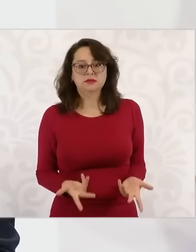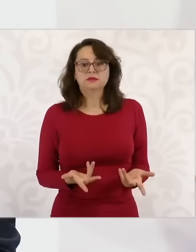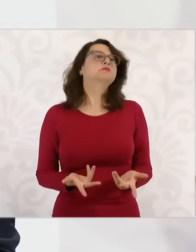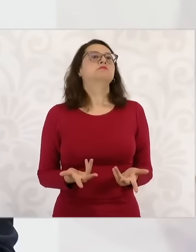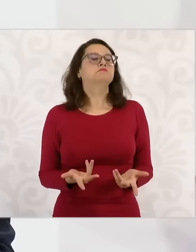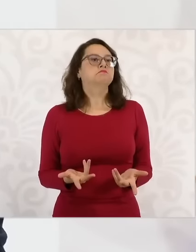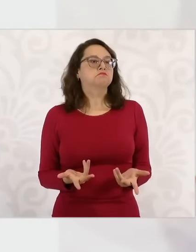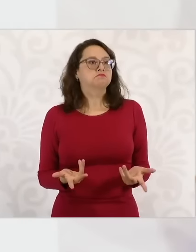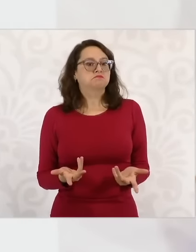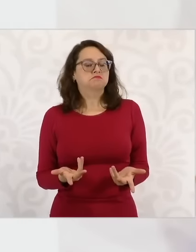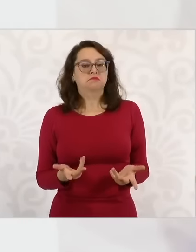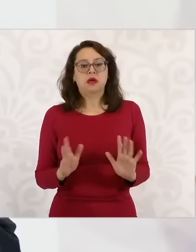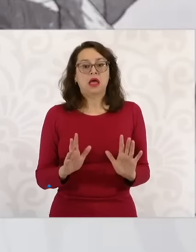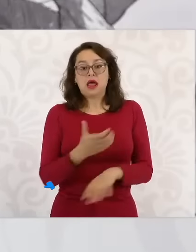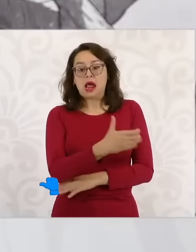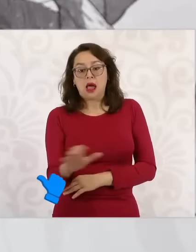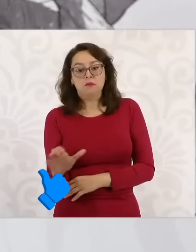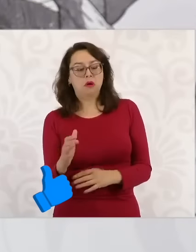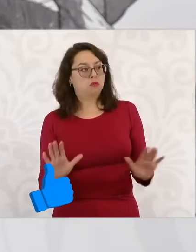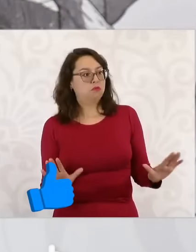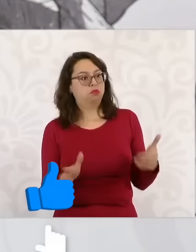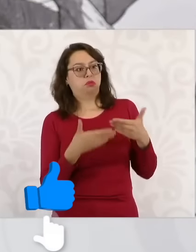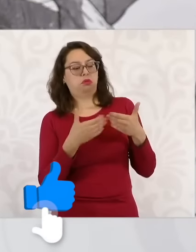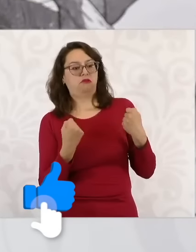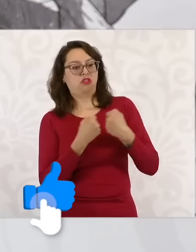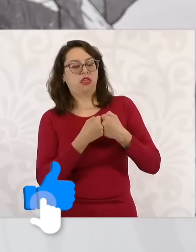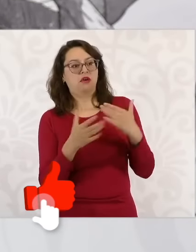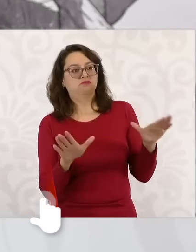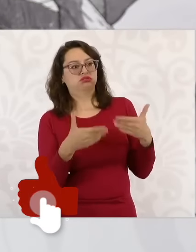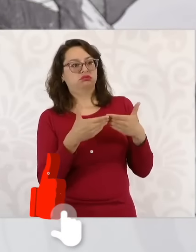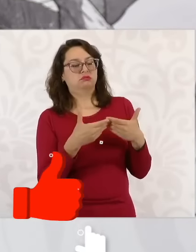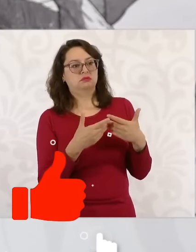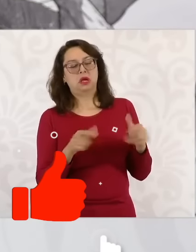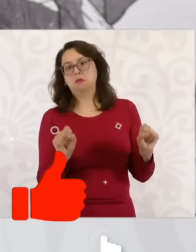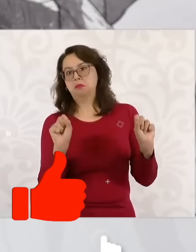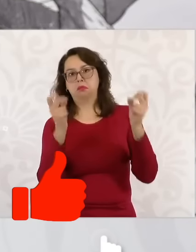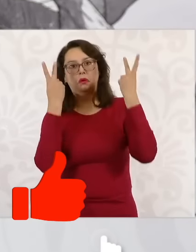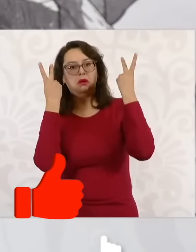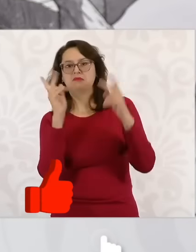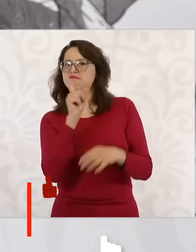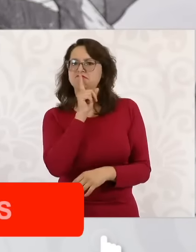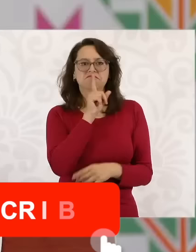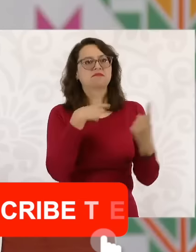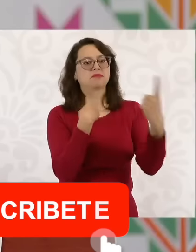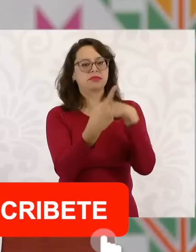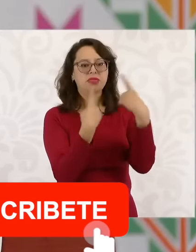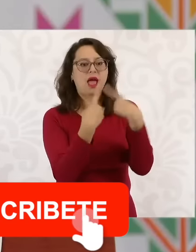frontera, nunca se han cerrado las conversaciones, al contrario, inclusive hoy hay muchos productores